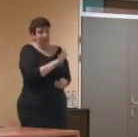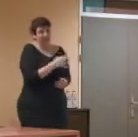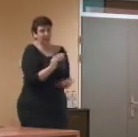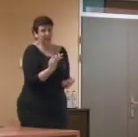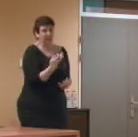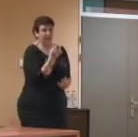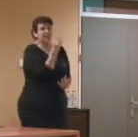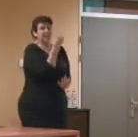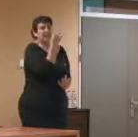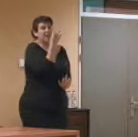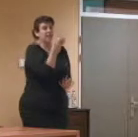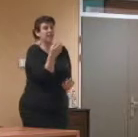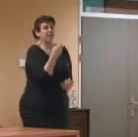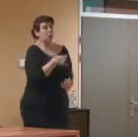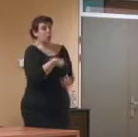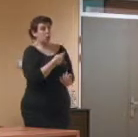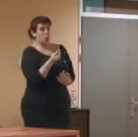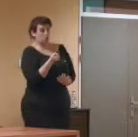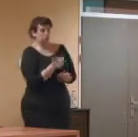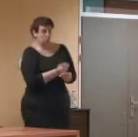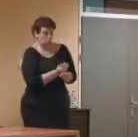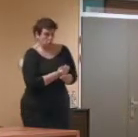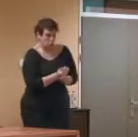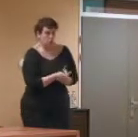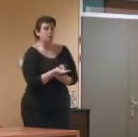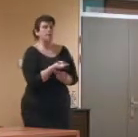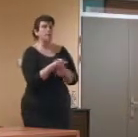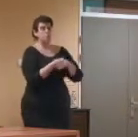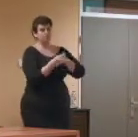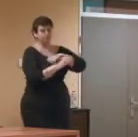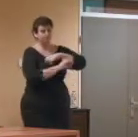comisiones y de empresarios que le pagaban para